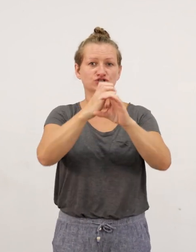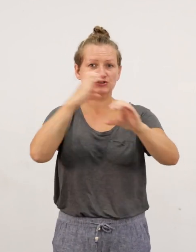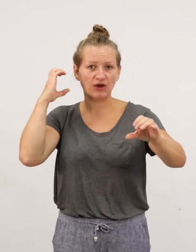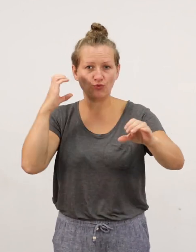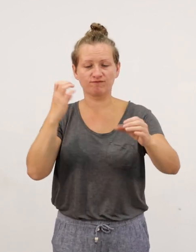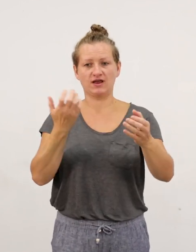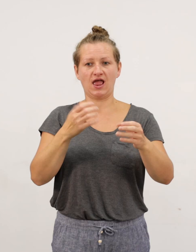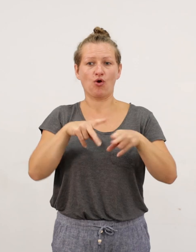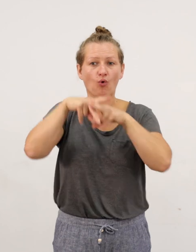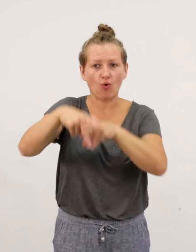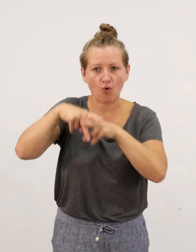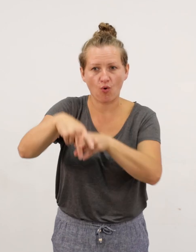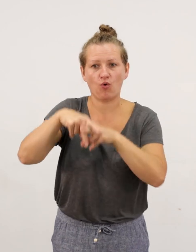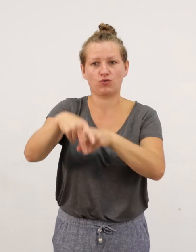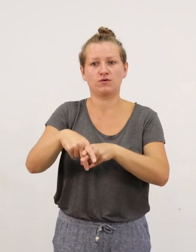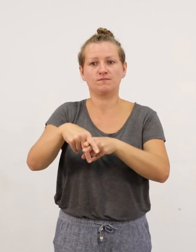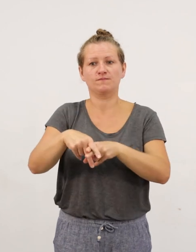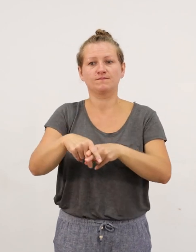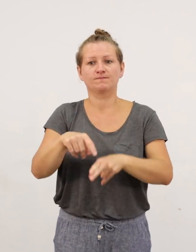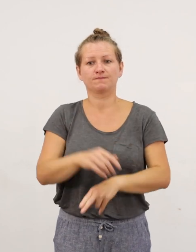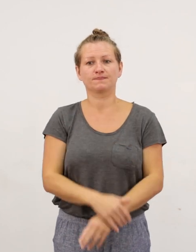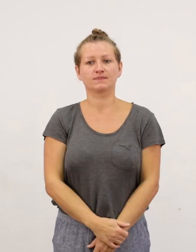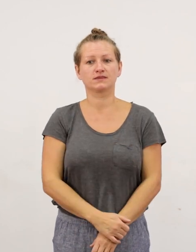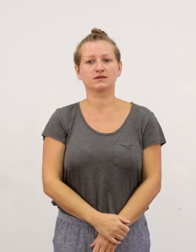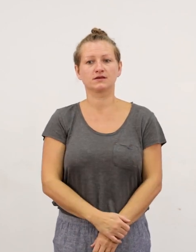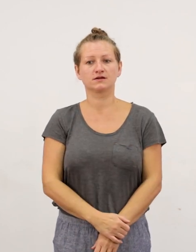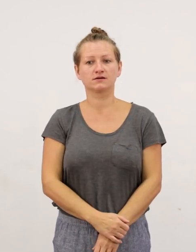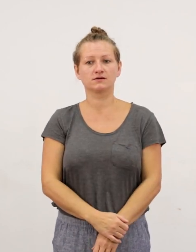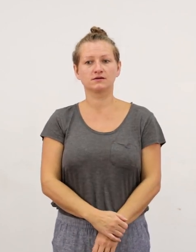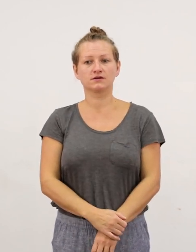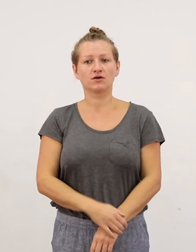Mogła być holowana przez samochody terenowe, ciężarowe lub konie.